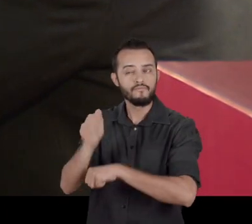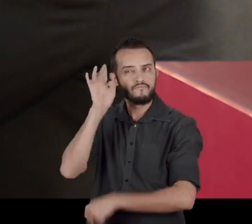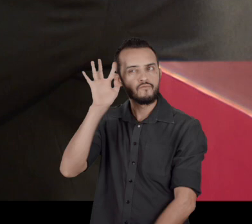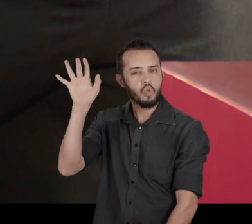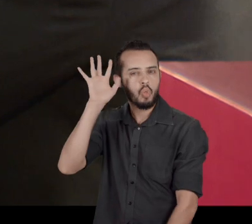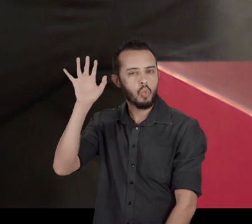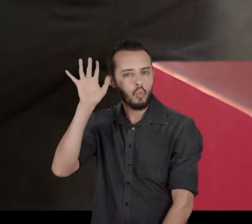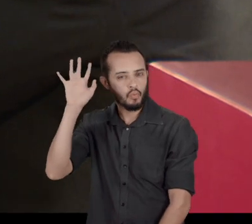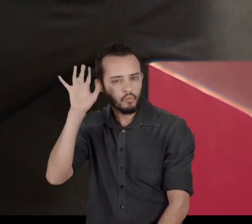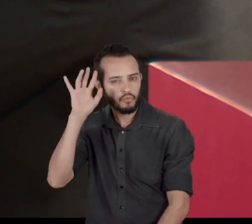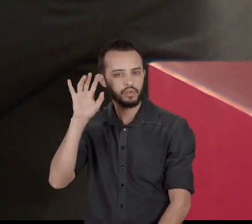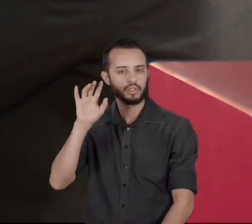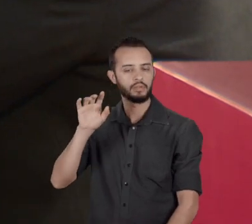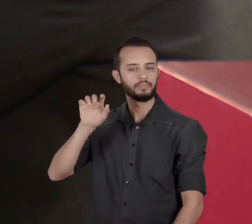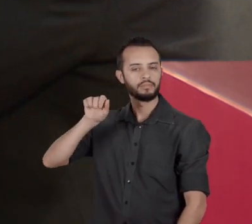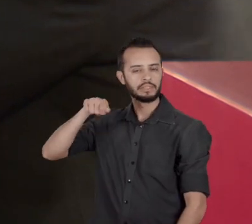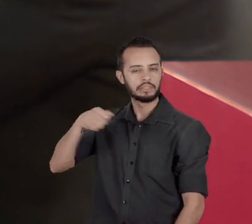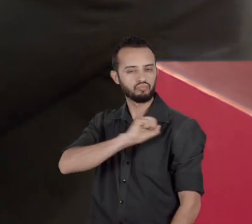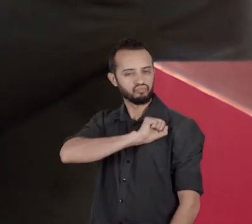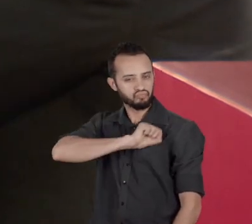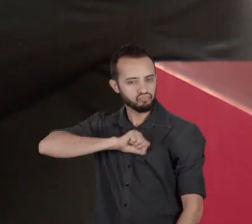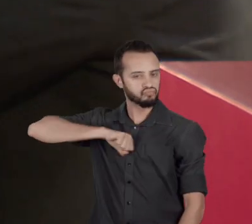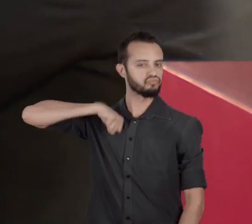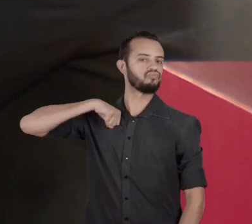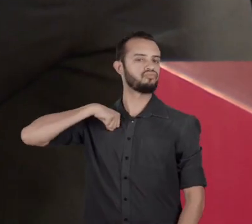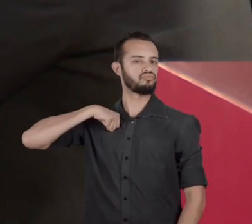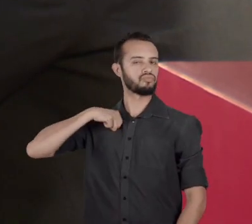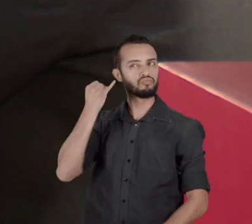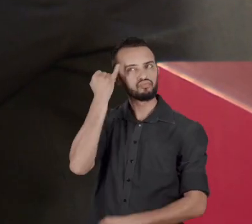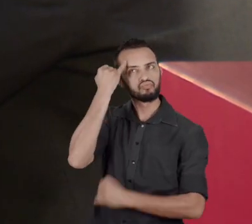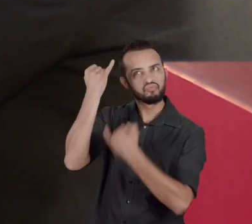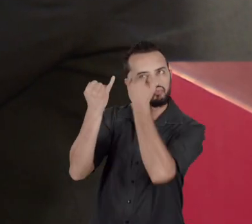a investigar essa ideia de como nós devemos viver a nossa vida